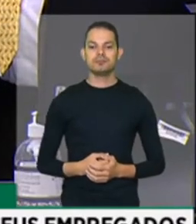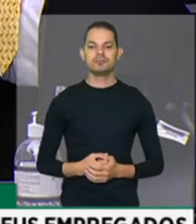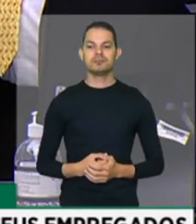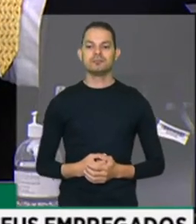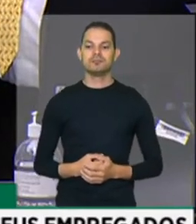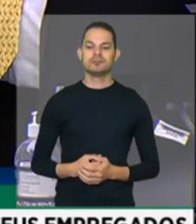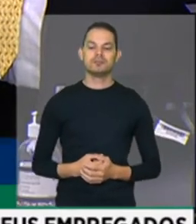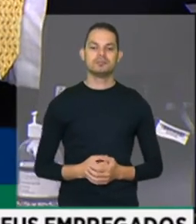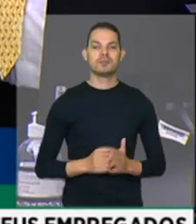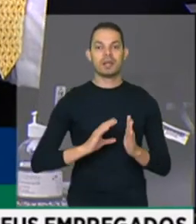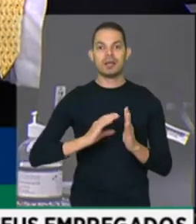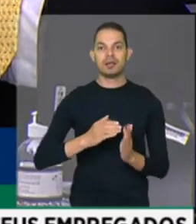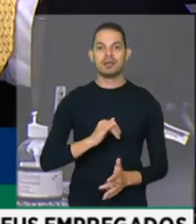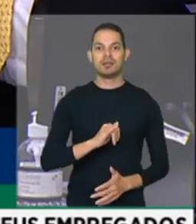DESTAQUE. [PRESIDENTE]: PCDOB